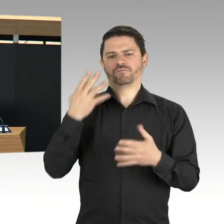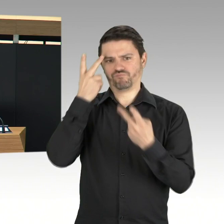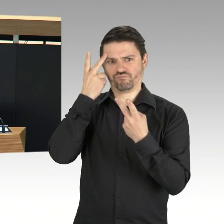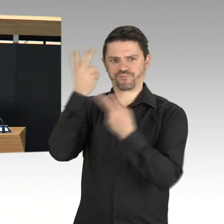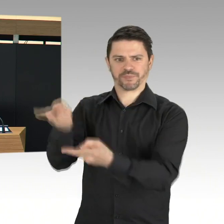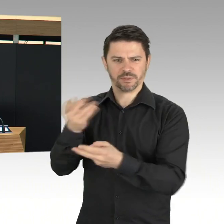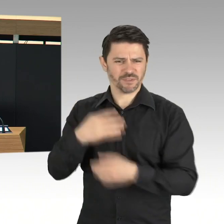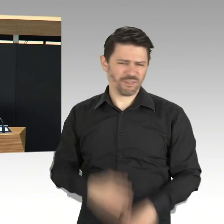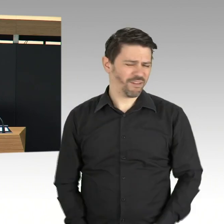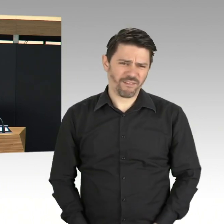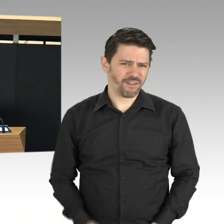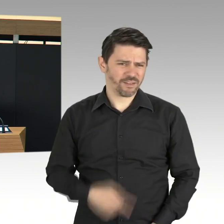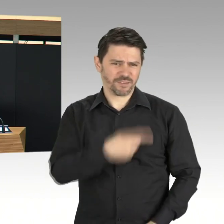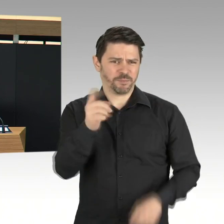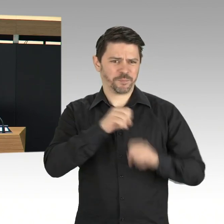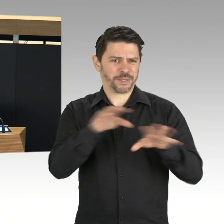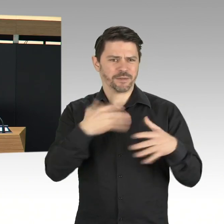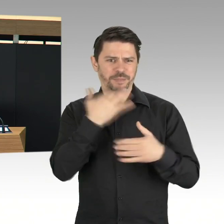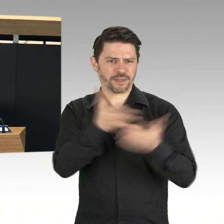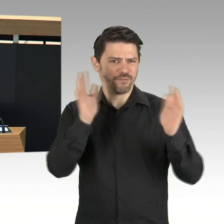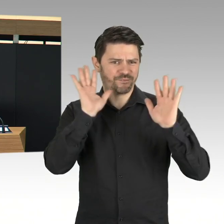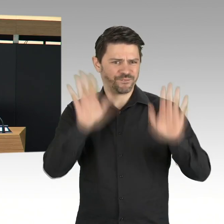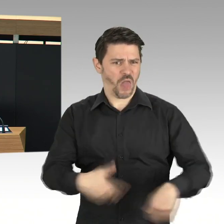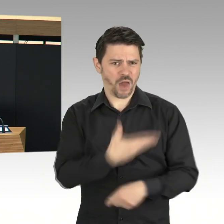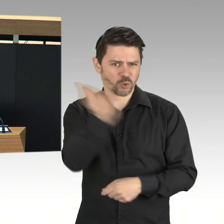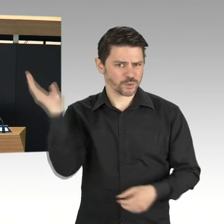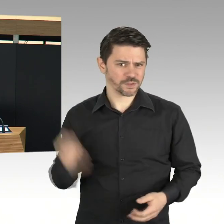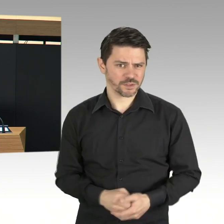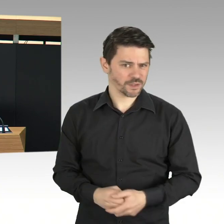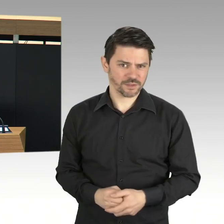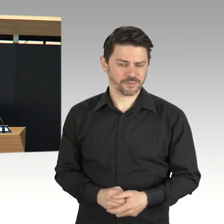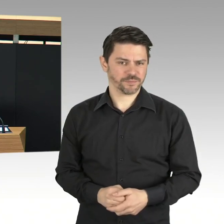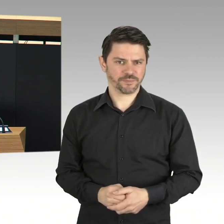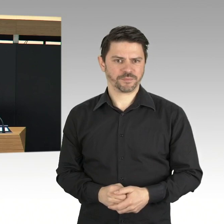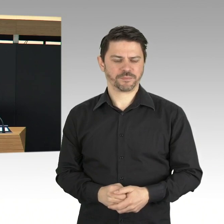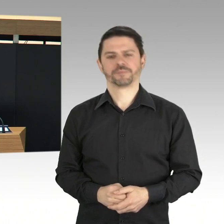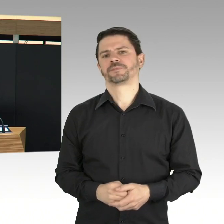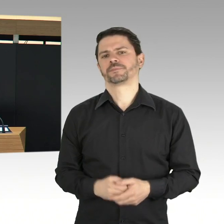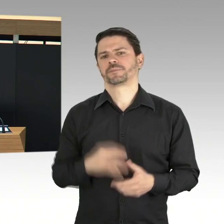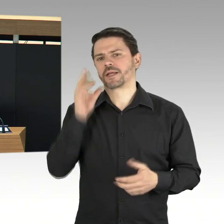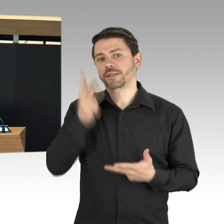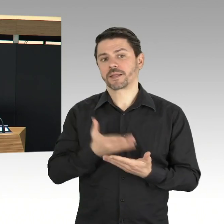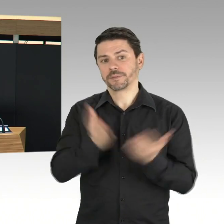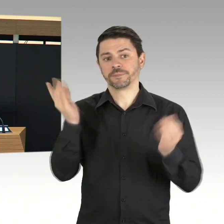zwischen Vermieterinnen und Vermietern und Mieterinnen und Mietern schaffen. So erlaubt das Gesetz den Eigentümern durchaus